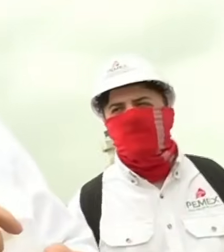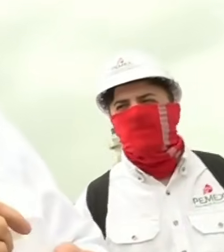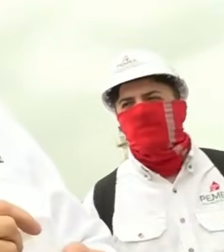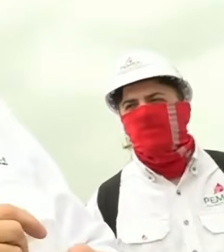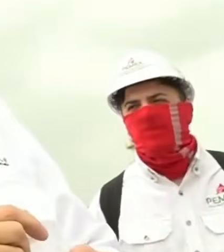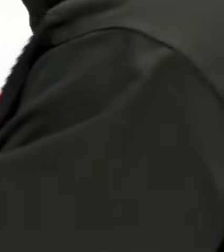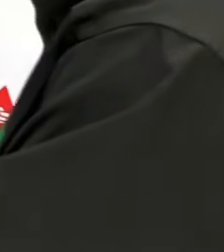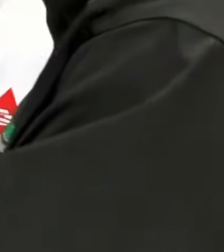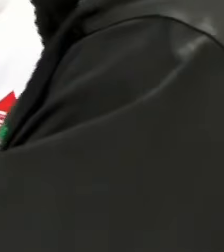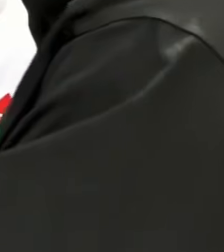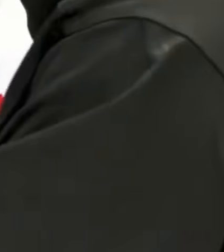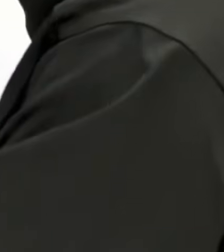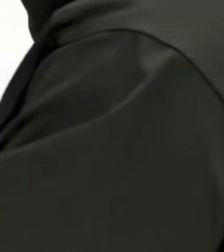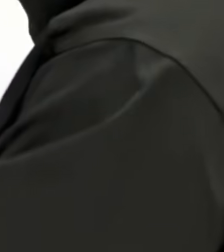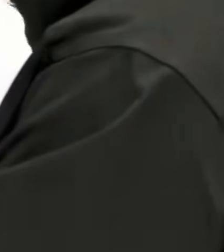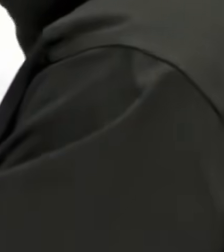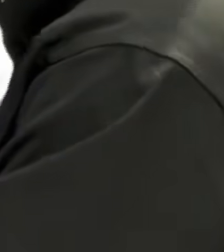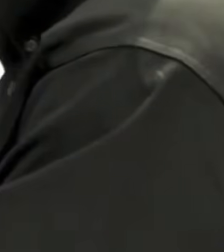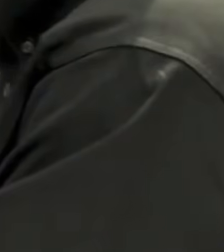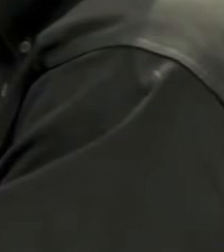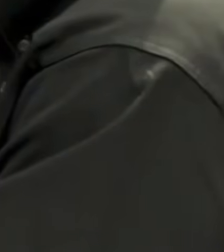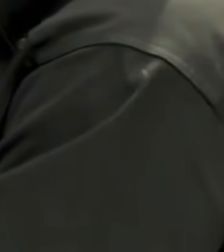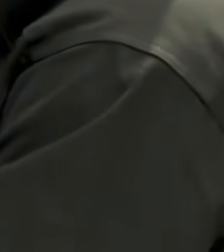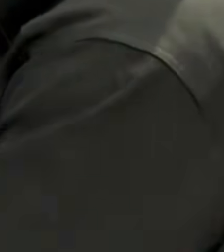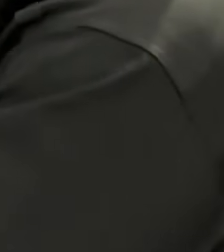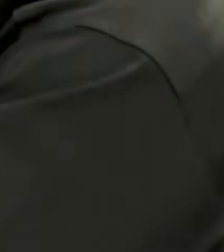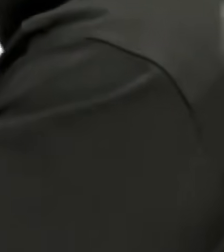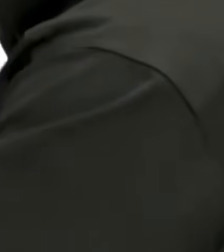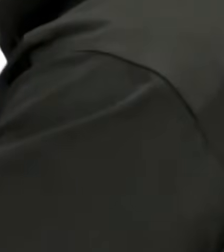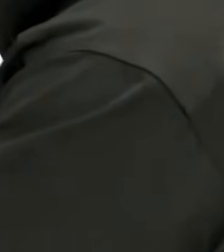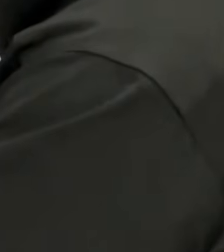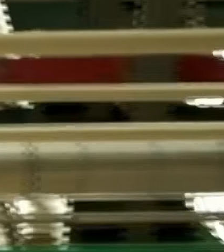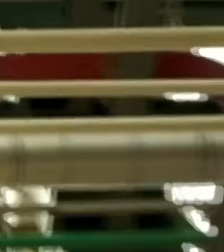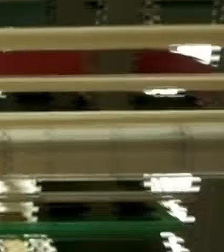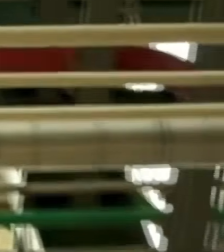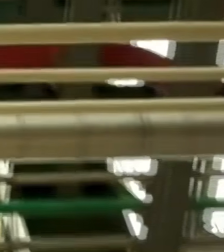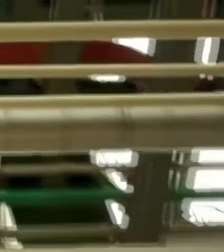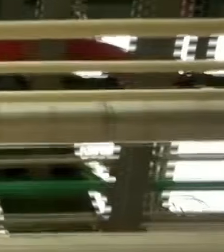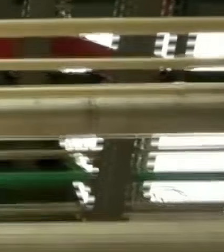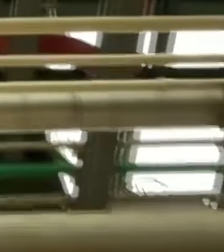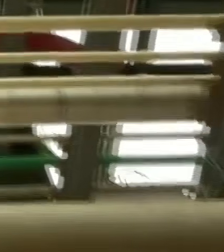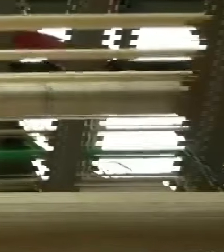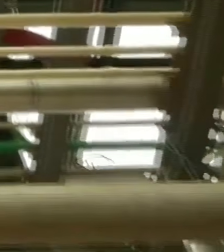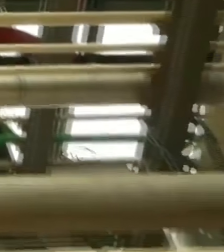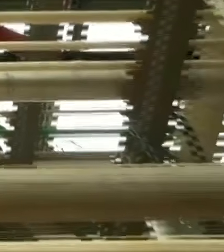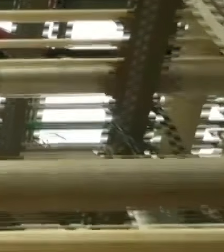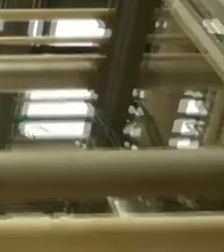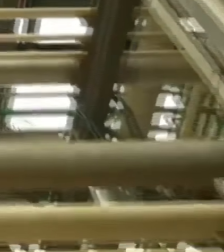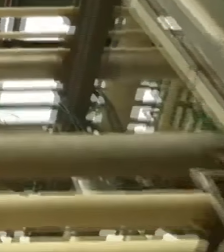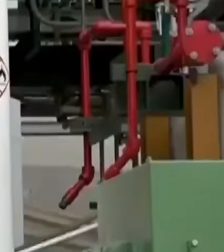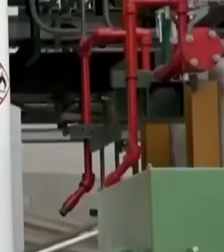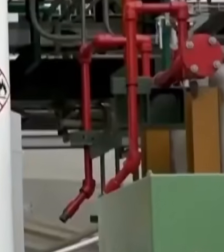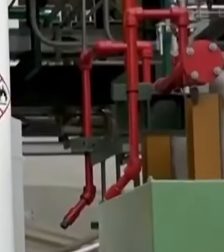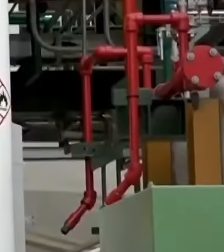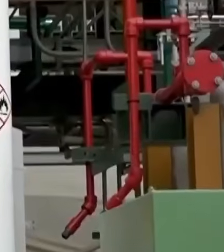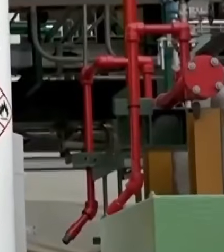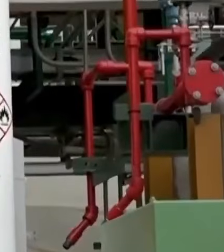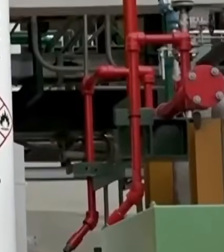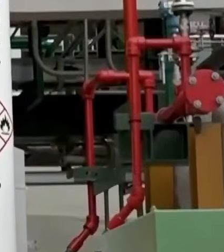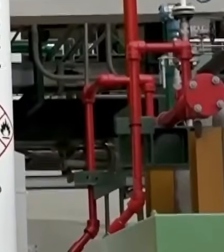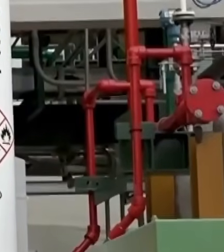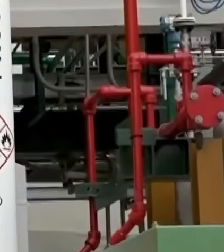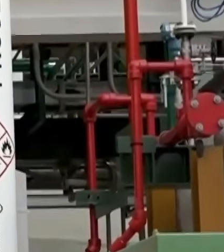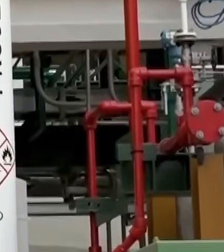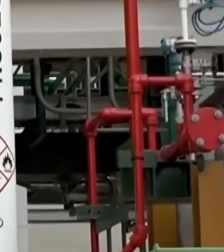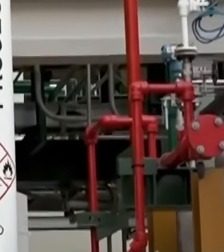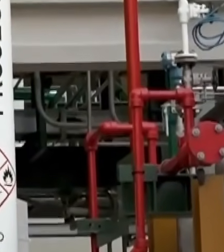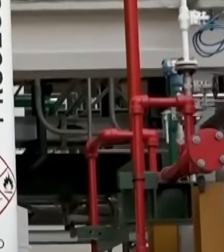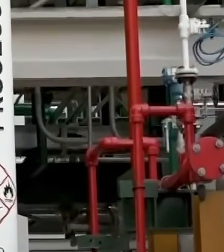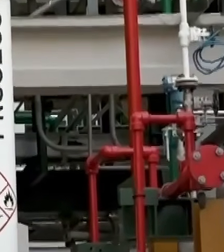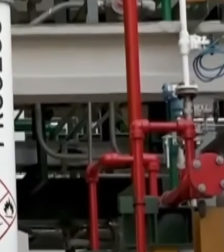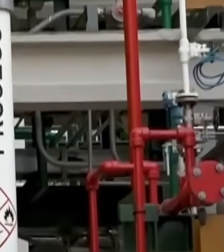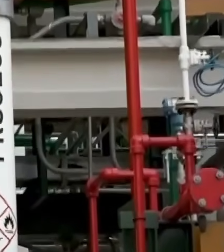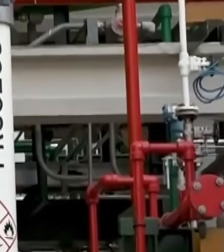la reformadora Y a partir de ahí este podemos ya estar produciendo la gasolina la gasolina Premium